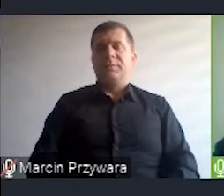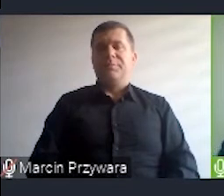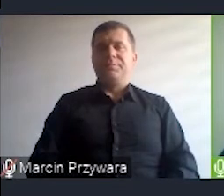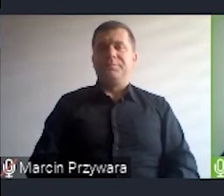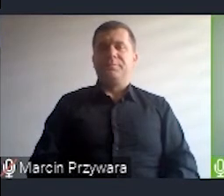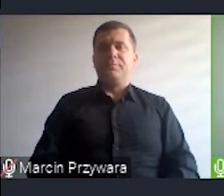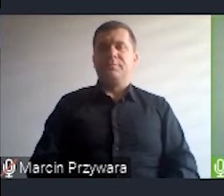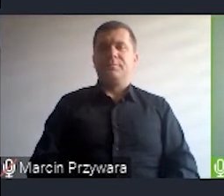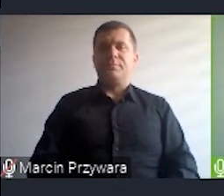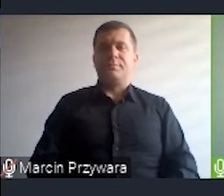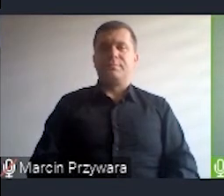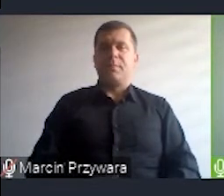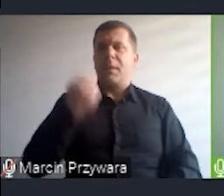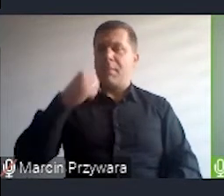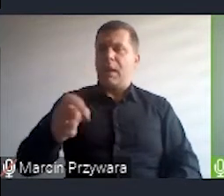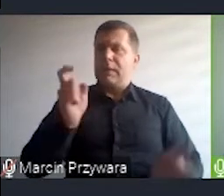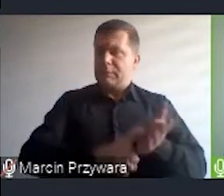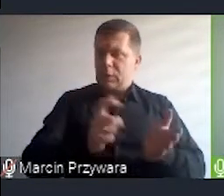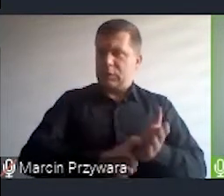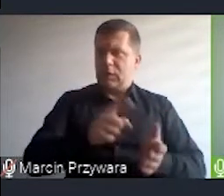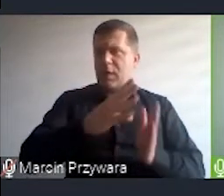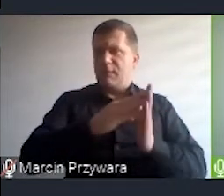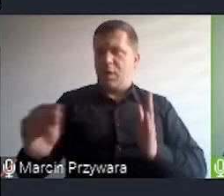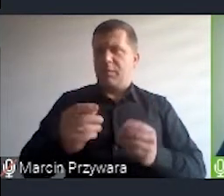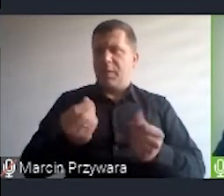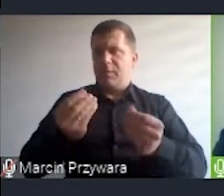I teraz najbardziej pożądaną formą finansowania, czyli zakup.